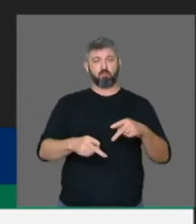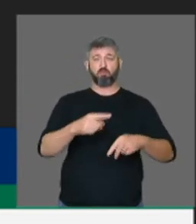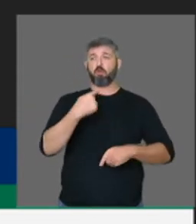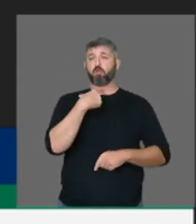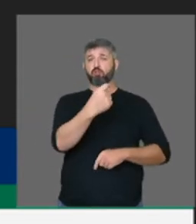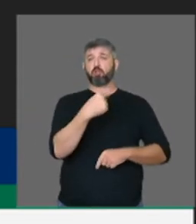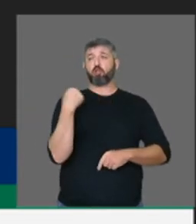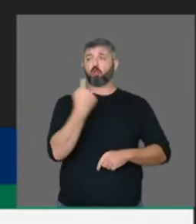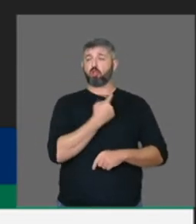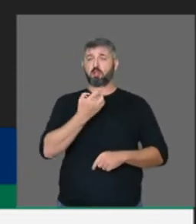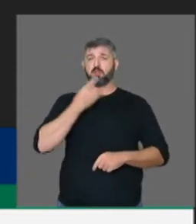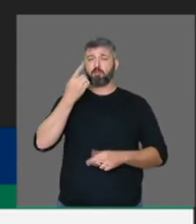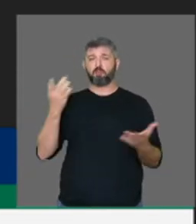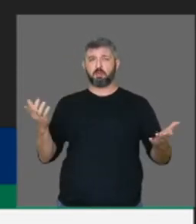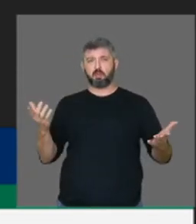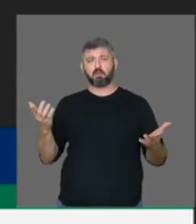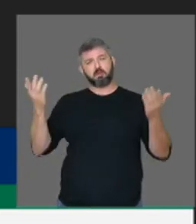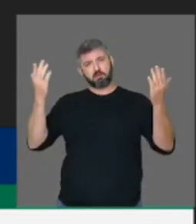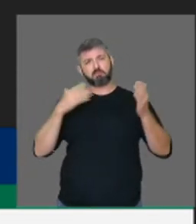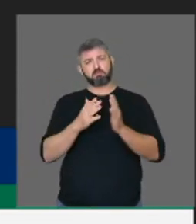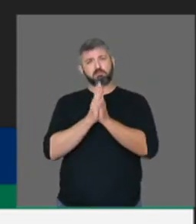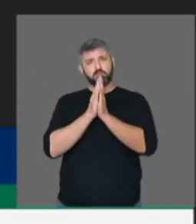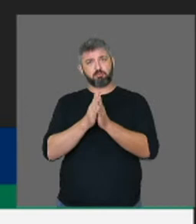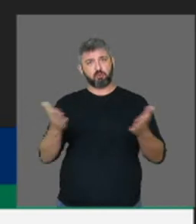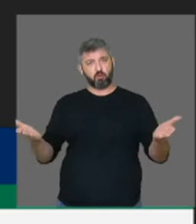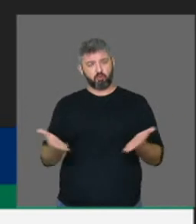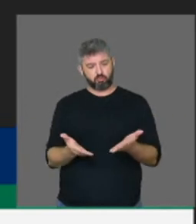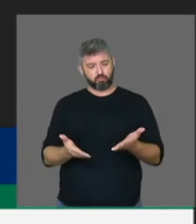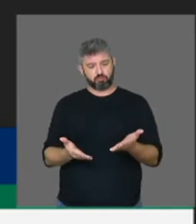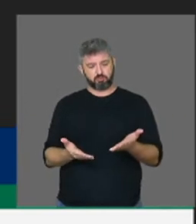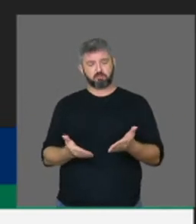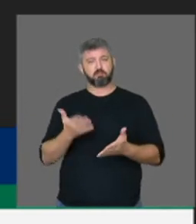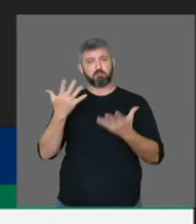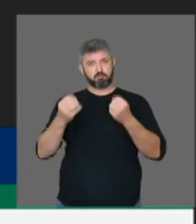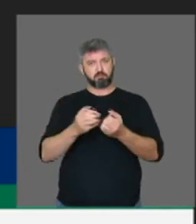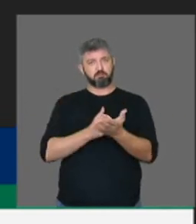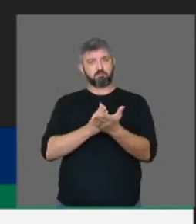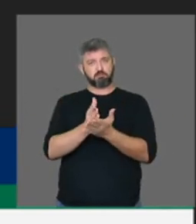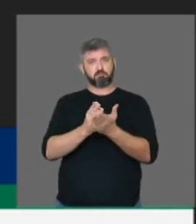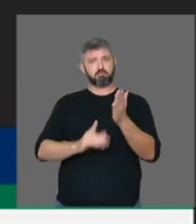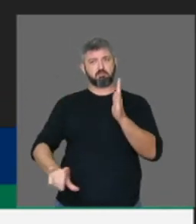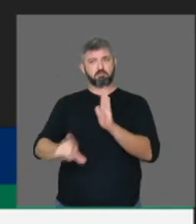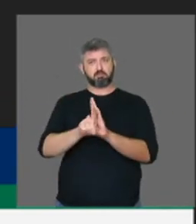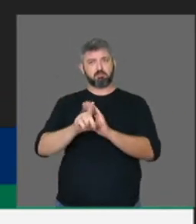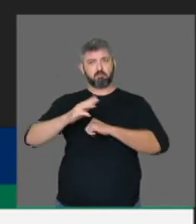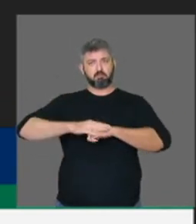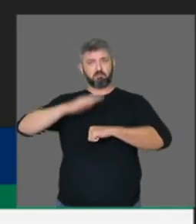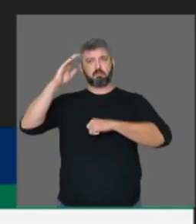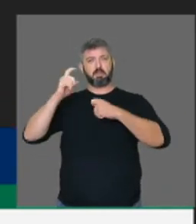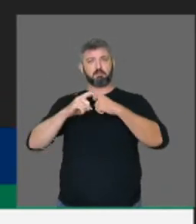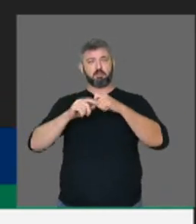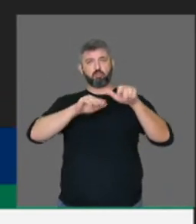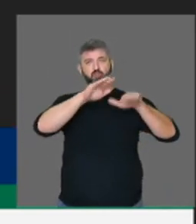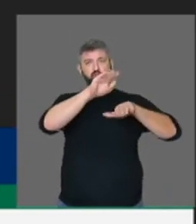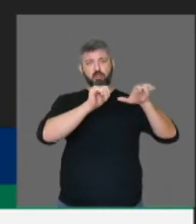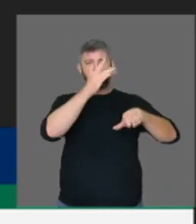QUE NOS ELEGERAM. ENTÃO, SR. PRESIDENTE, O NOSSO CLAMOR ESTA NOITE É PARA QUE SE CUMPRA A LEGISLAÇÃO DO MAIS MÉDICOS SEJAM CONVOCADOS OS BRASILEIROS FORMADOS NO